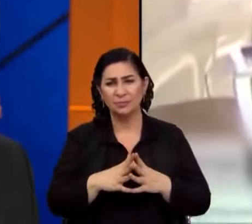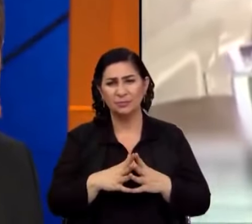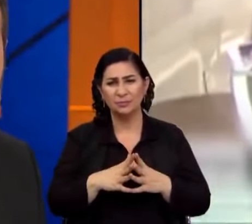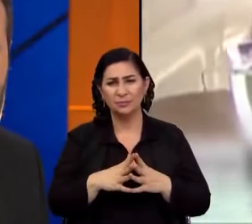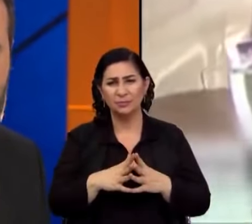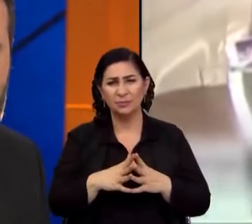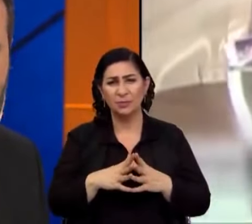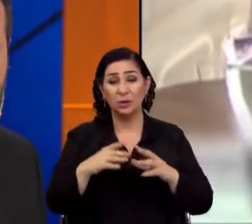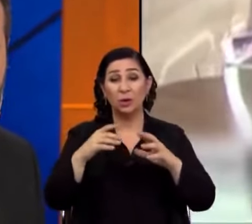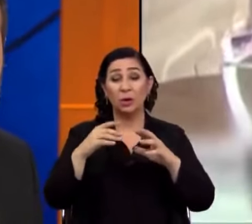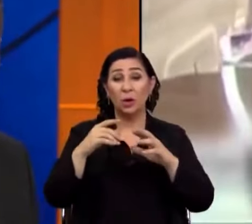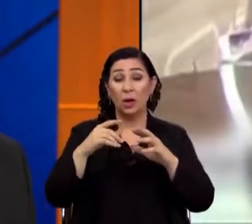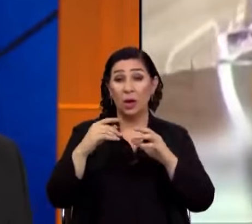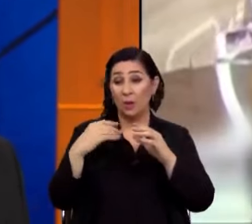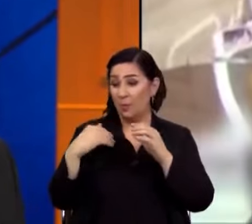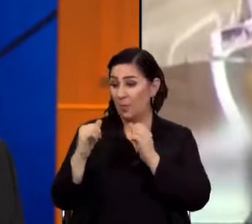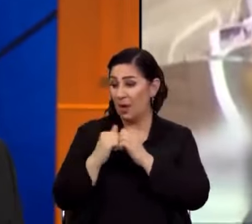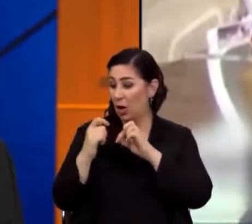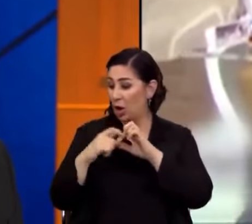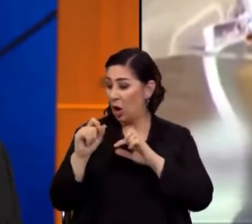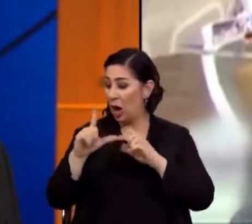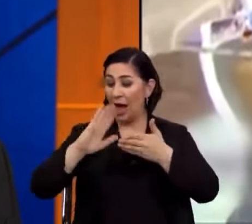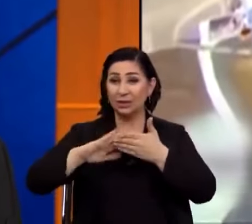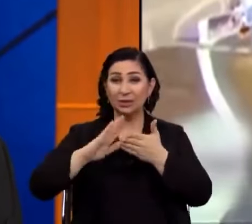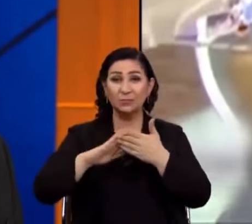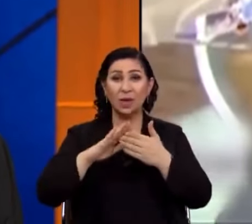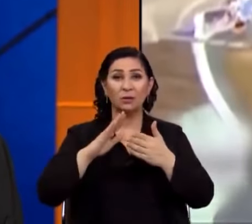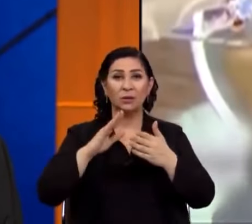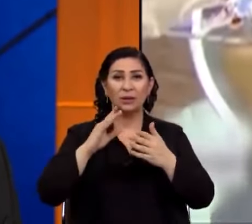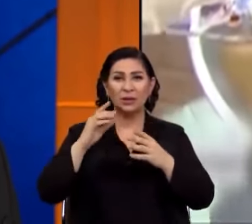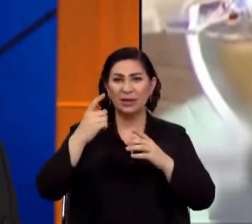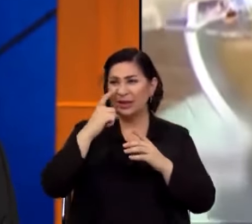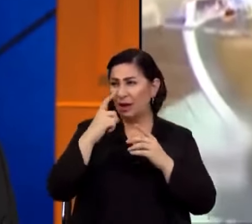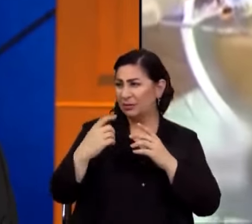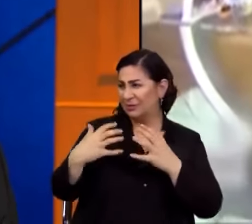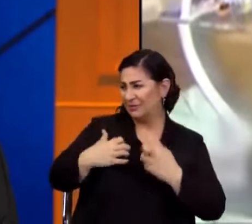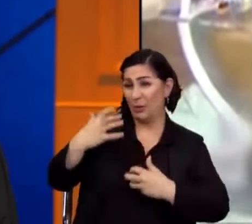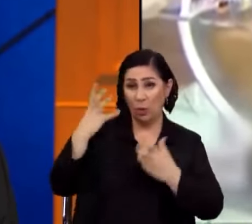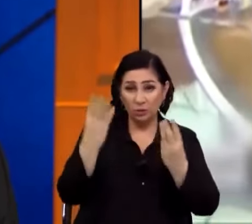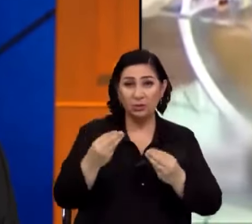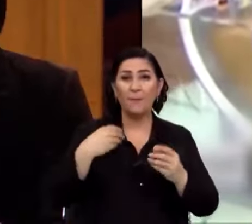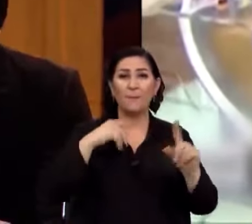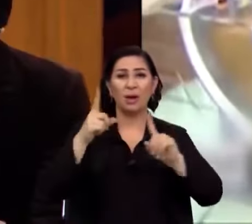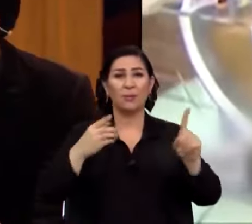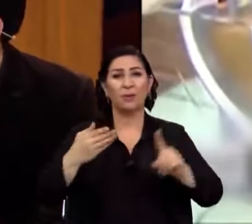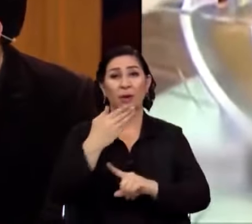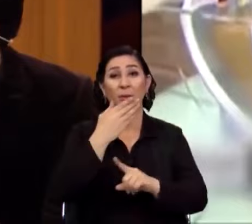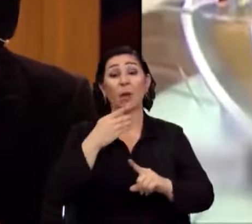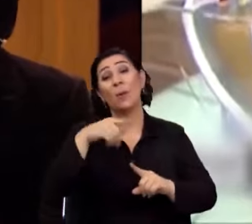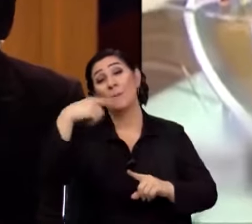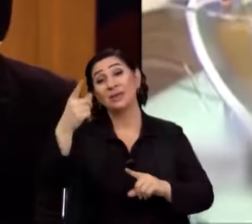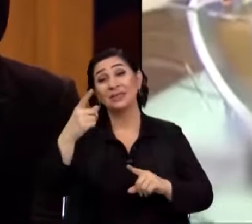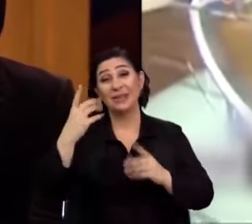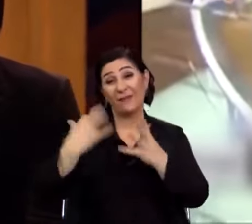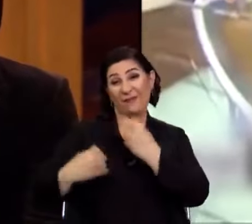rol arkadaşımdan taciz görsem mahkemeye giderim Evet ama Jorge taciz etse bir şey